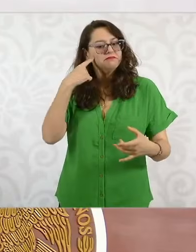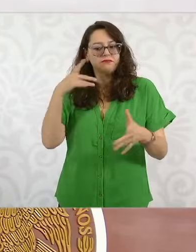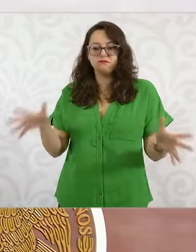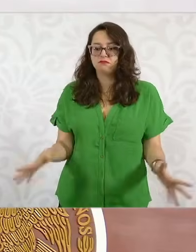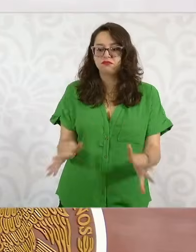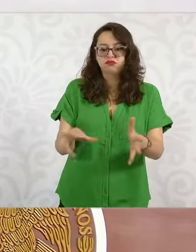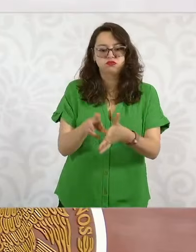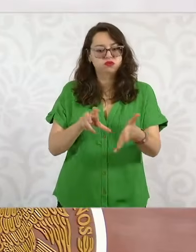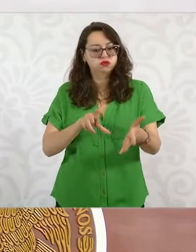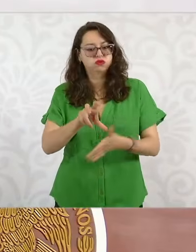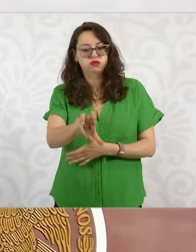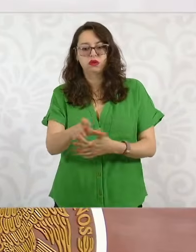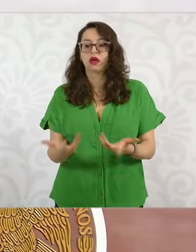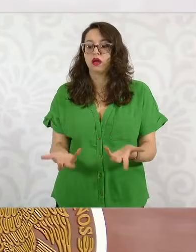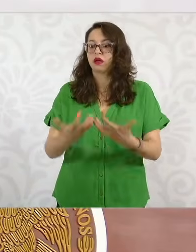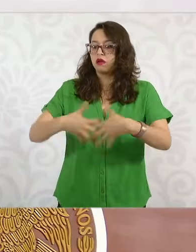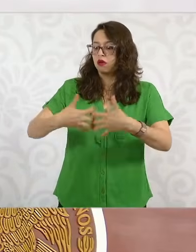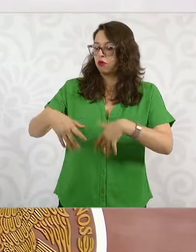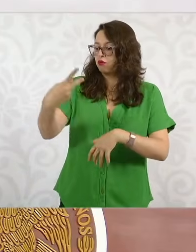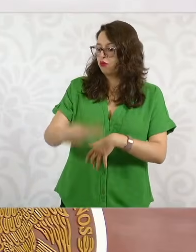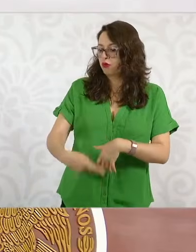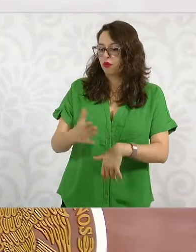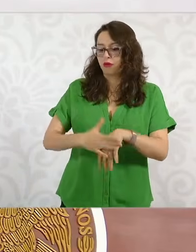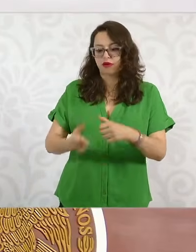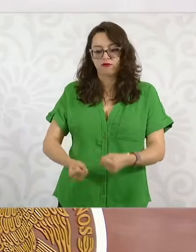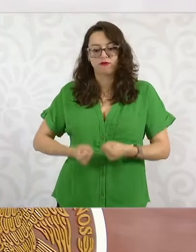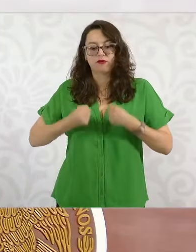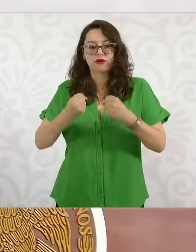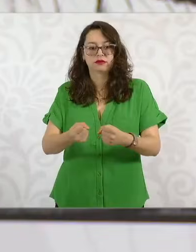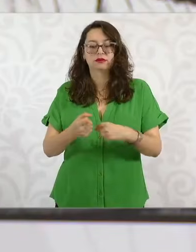fortalezcan a la industria nacional y promuevan el desarrollo económico del país.